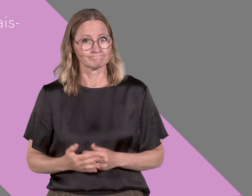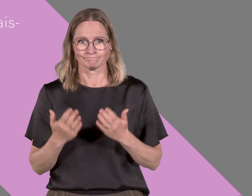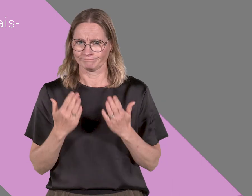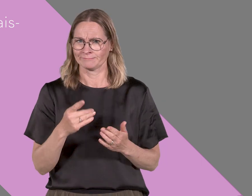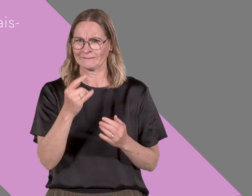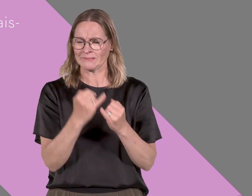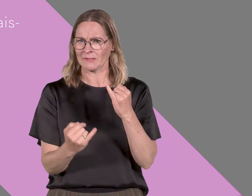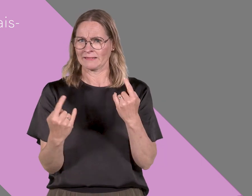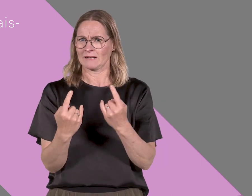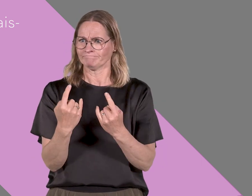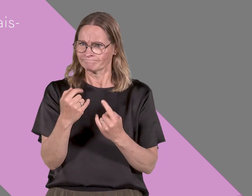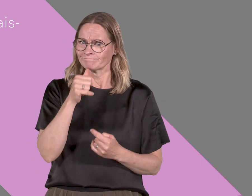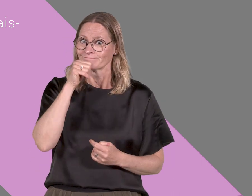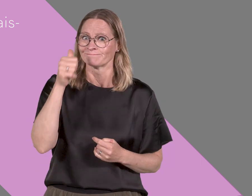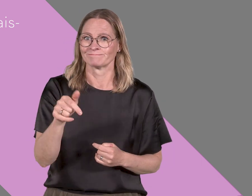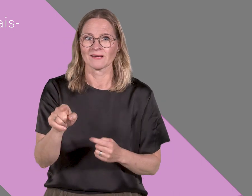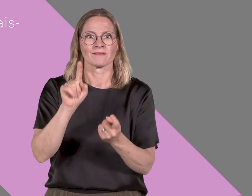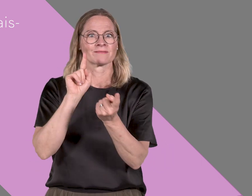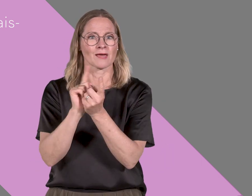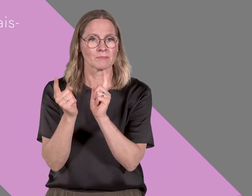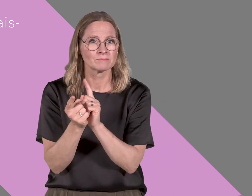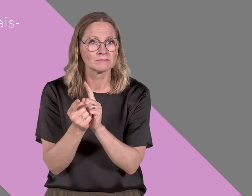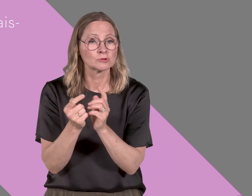Nyt on viimeinen tilaisuus ilmoittautua tapaamiseen, -